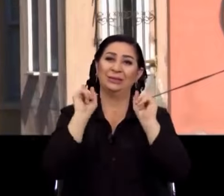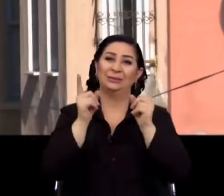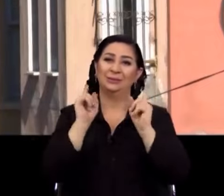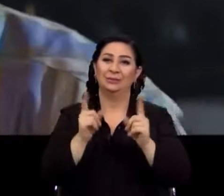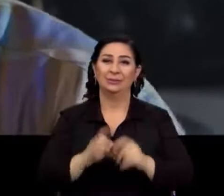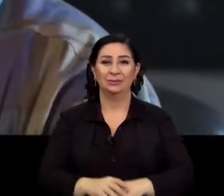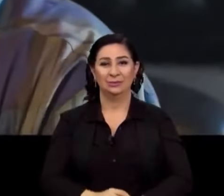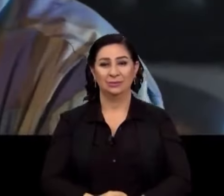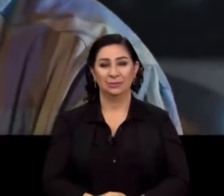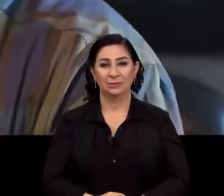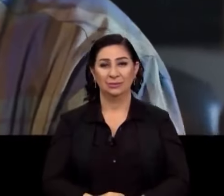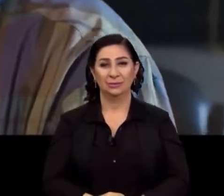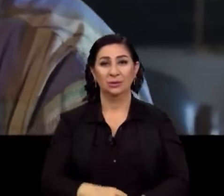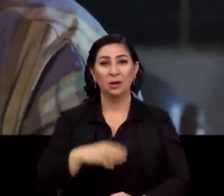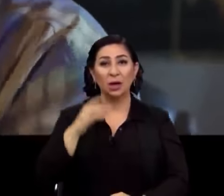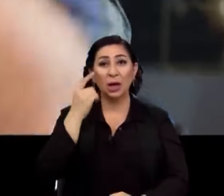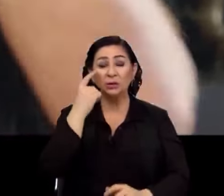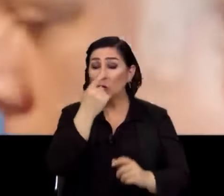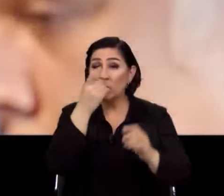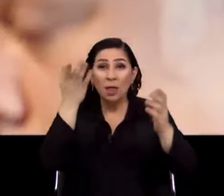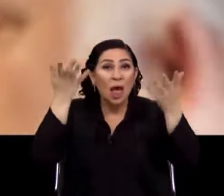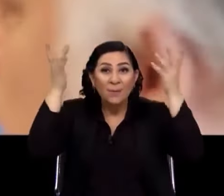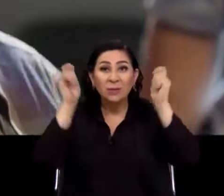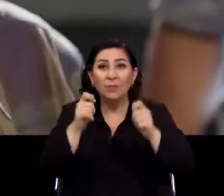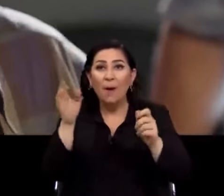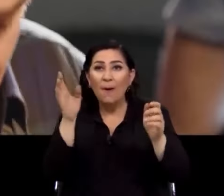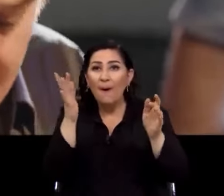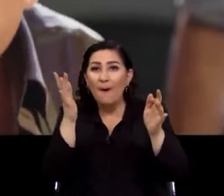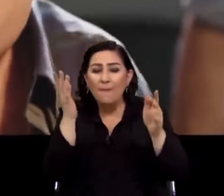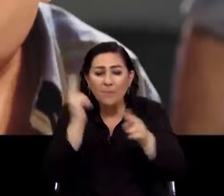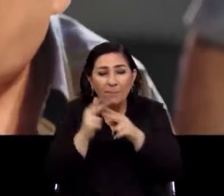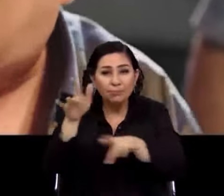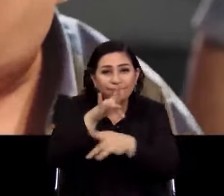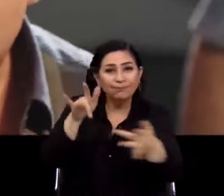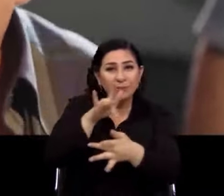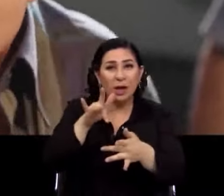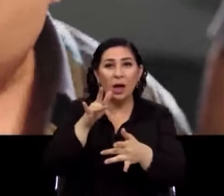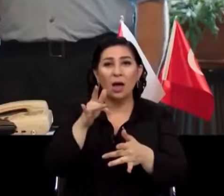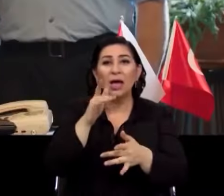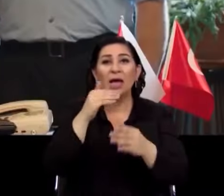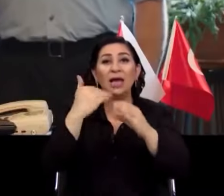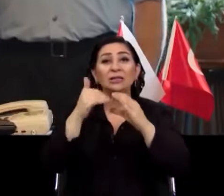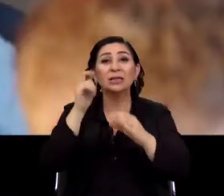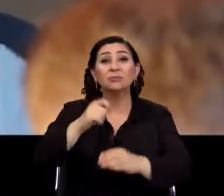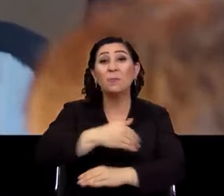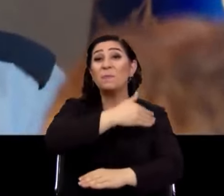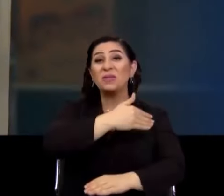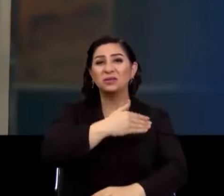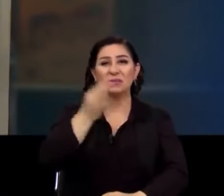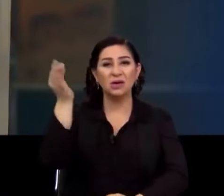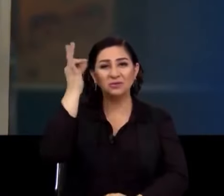Bana kaşla göz arasında gene Yaptı yapacağını ne yapmış ya Ne yapmış arabest tarzında kaset yapmış duymadın mı bir tane Ç Yıldız şekilde bir morluk